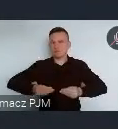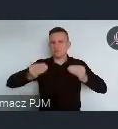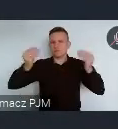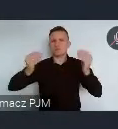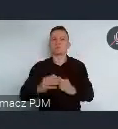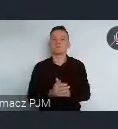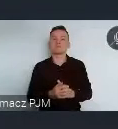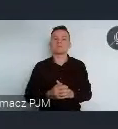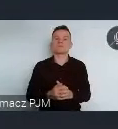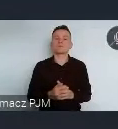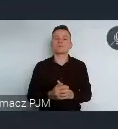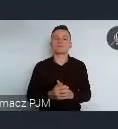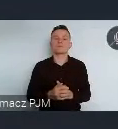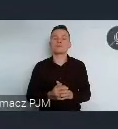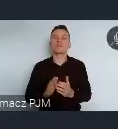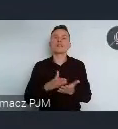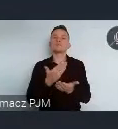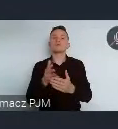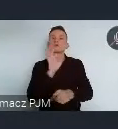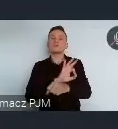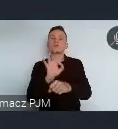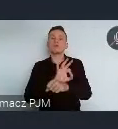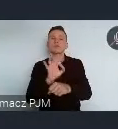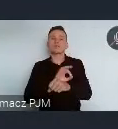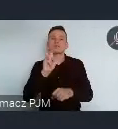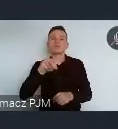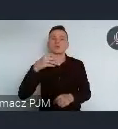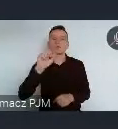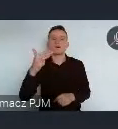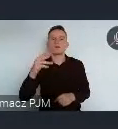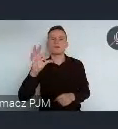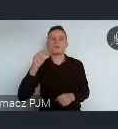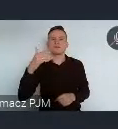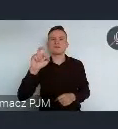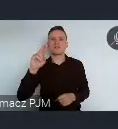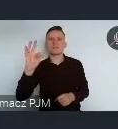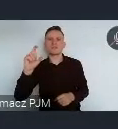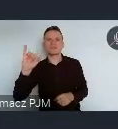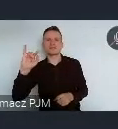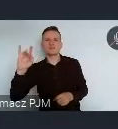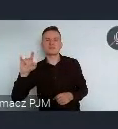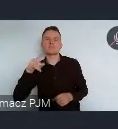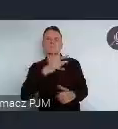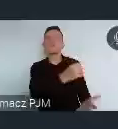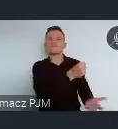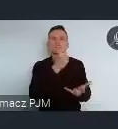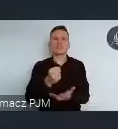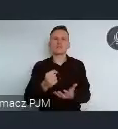jest projekt Human Smart Cities, współfinansowany przez Ministerstwo Funduszy i Polityki Regionalnej,